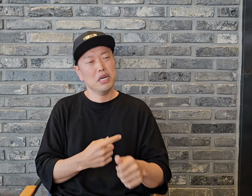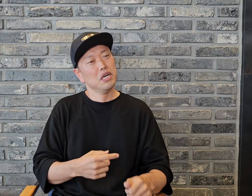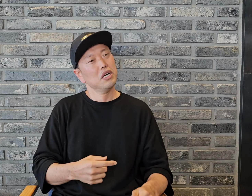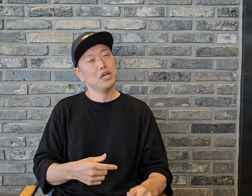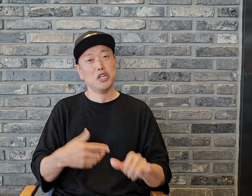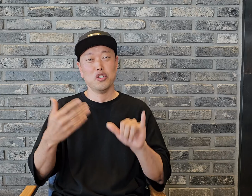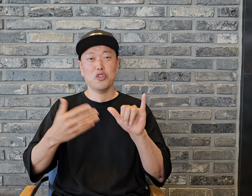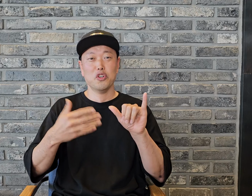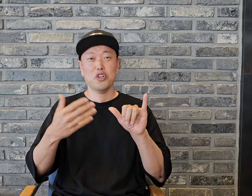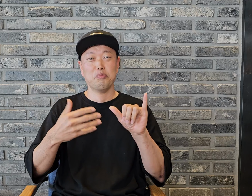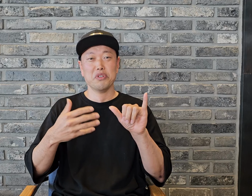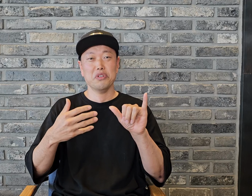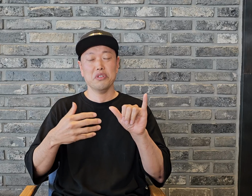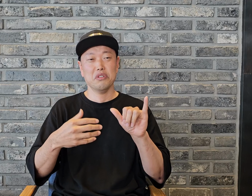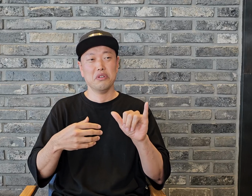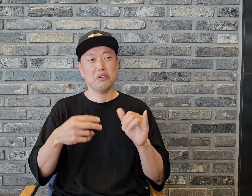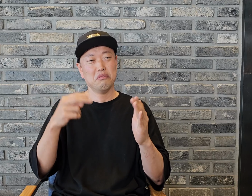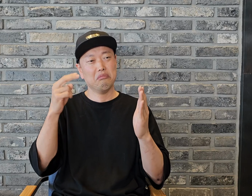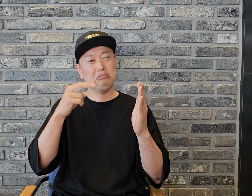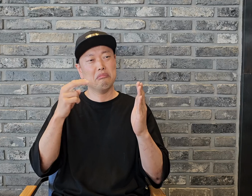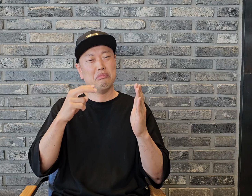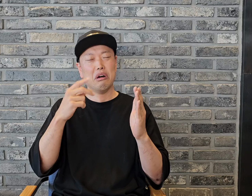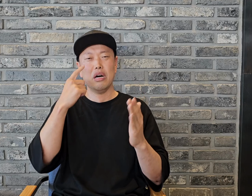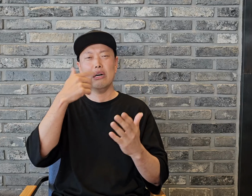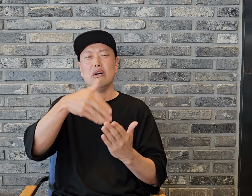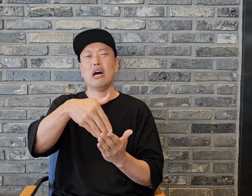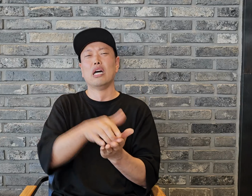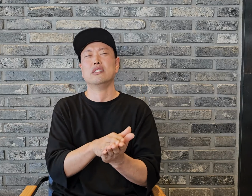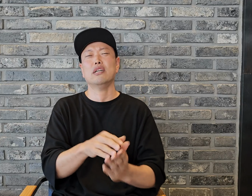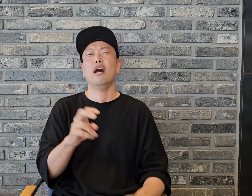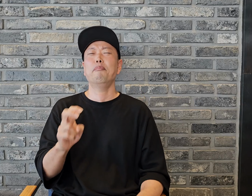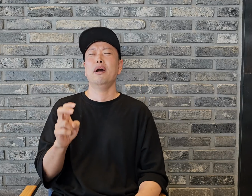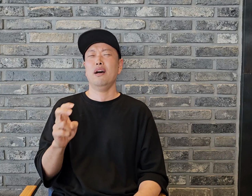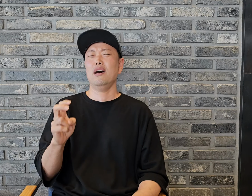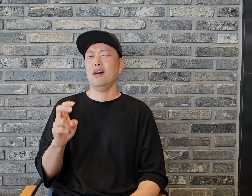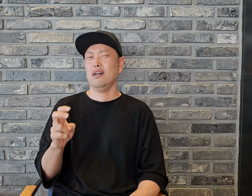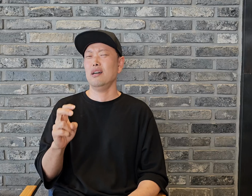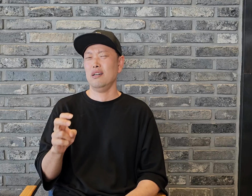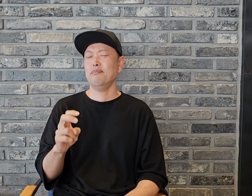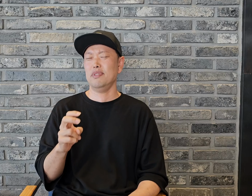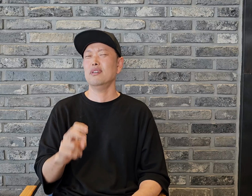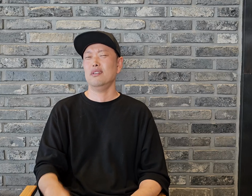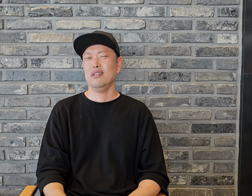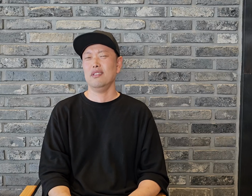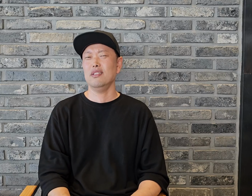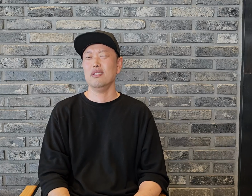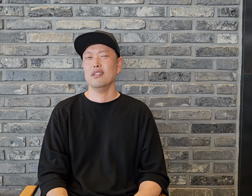me aburriré mientras veo YouTube y dejaré de verlo por completo.